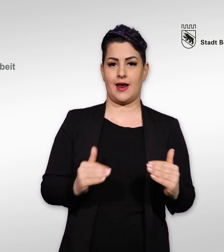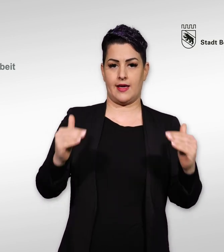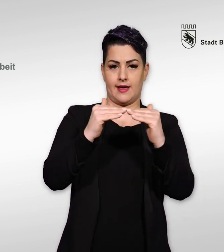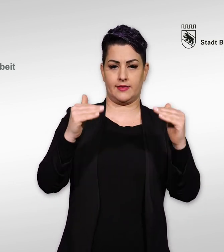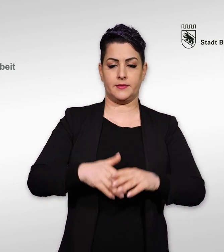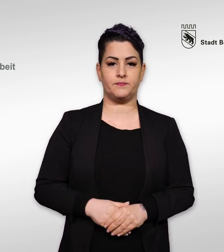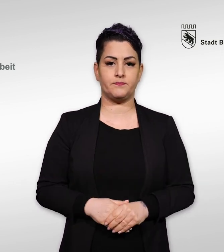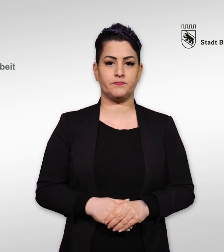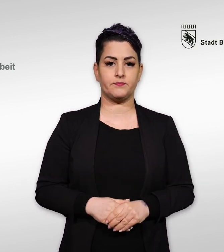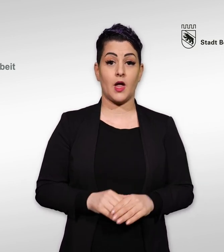Lohngleichheit